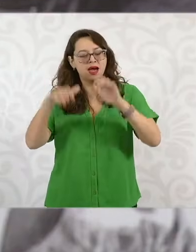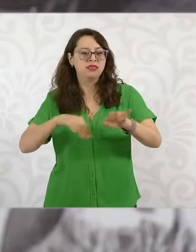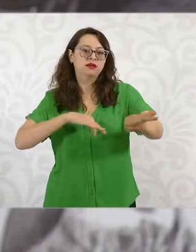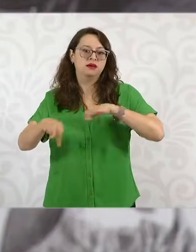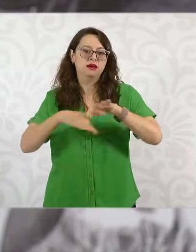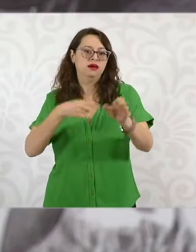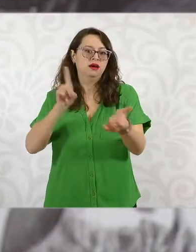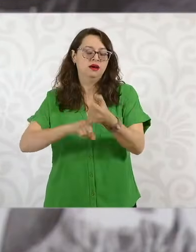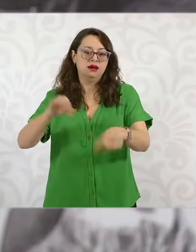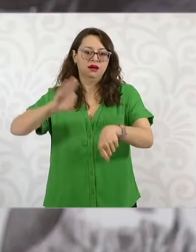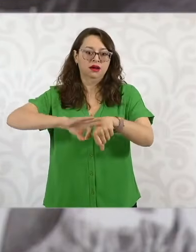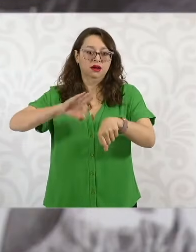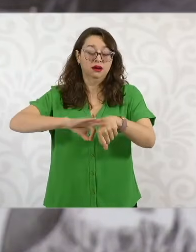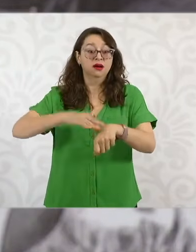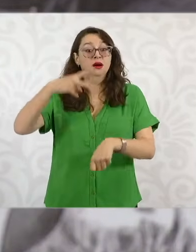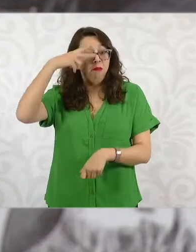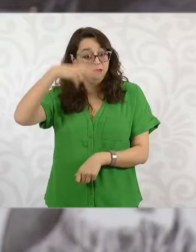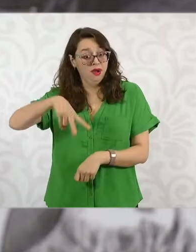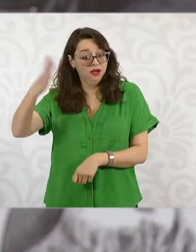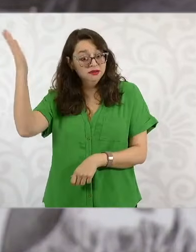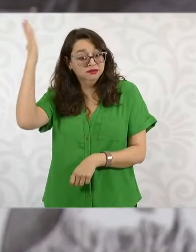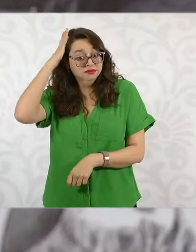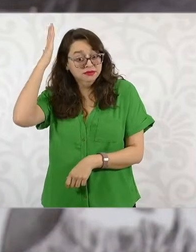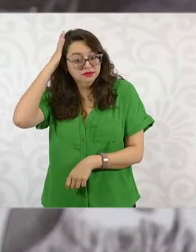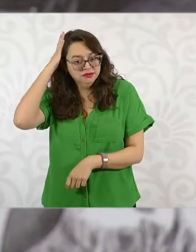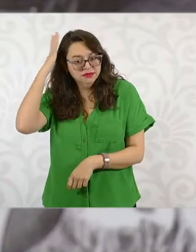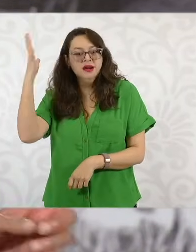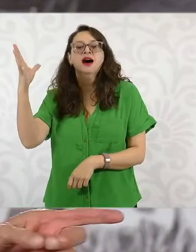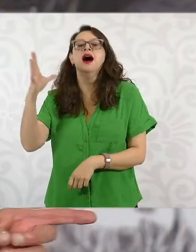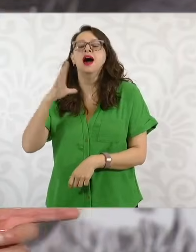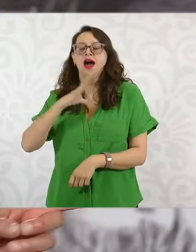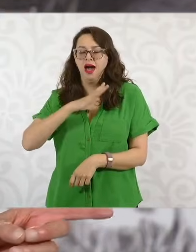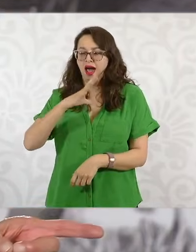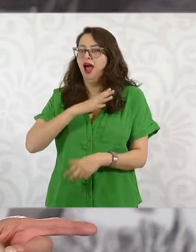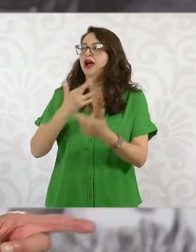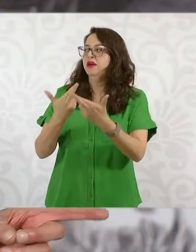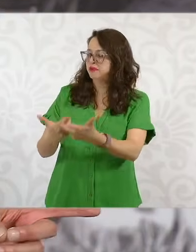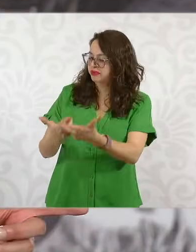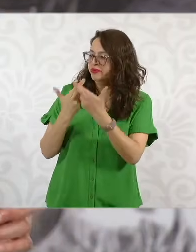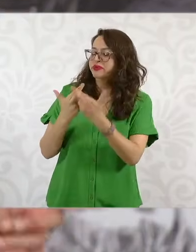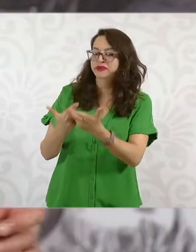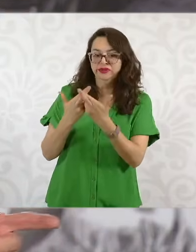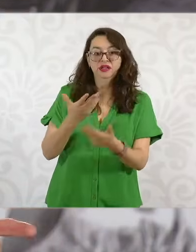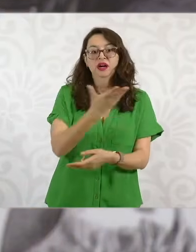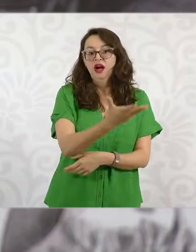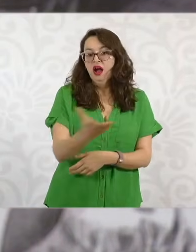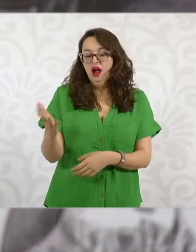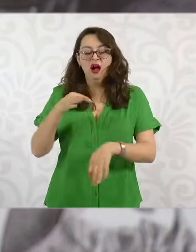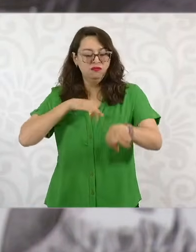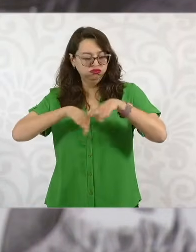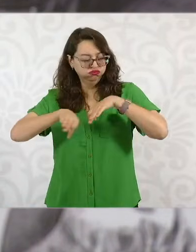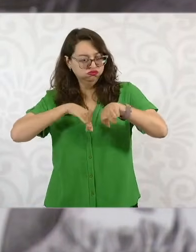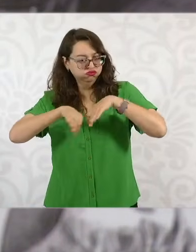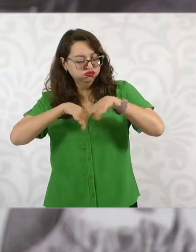de talento mexicano es que existe realmente dentro de esta producción pues todos son empleos que se